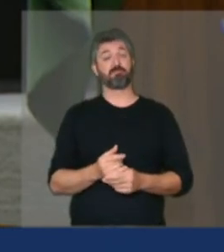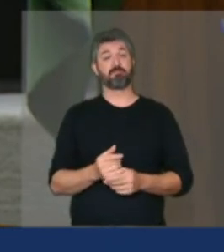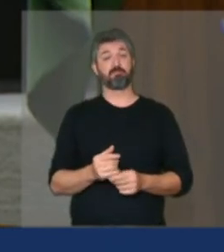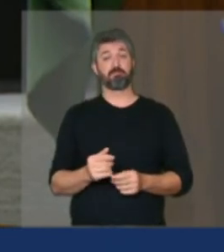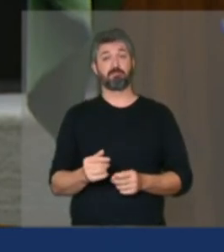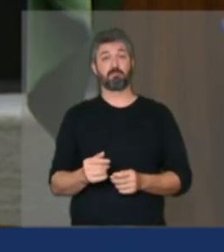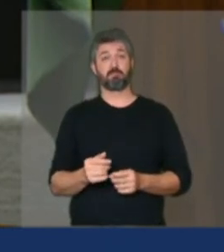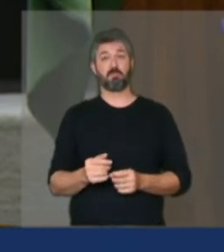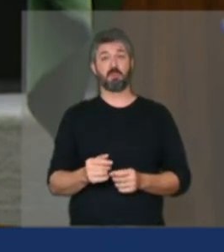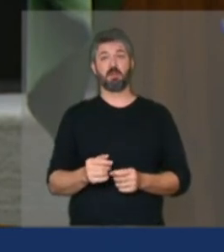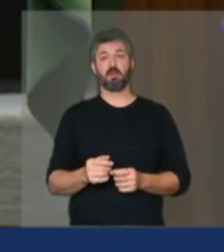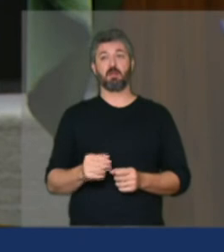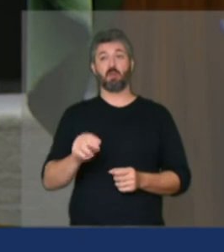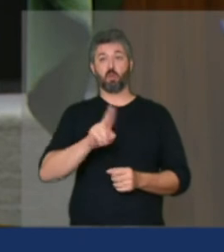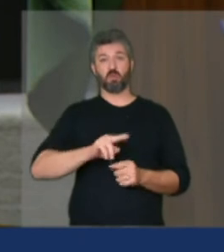TELEVISÃO E RÁ DIO... AO TENTAR JUSTIFICAR A